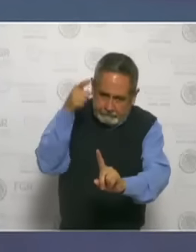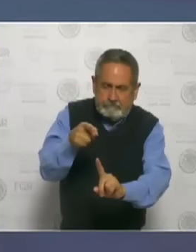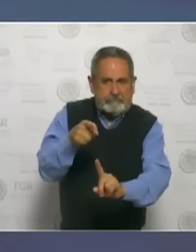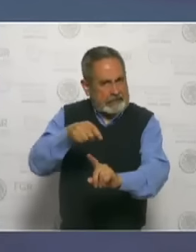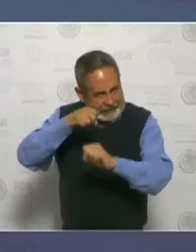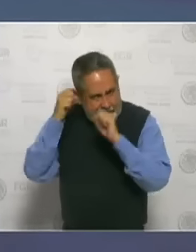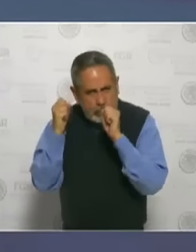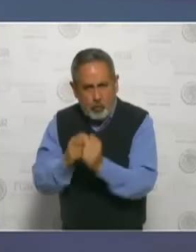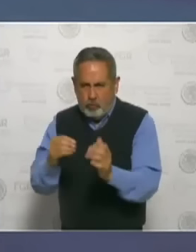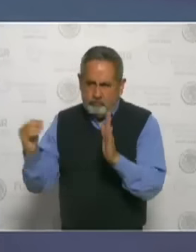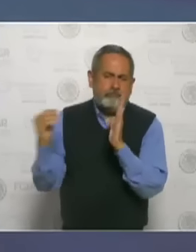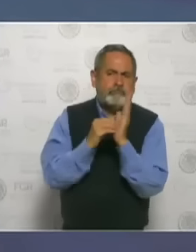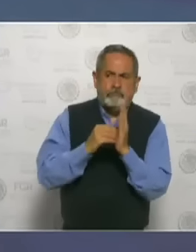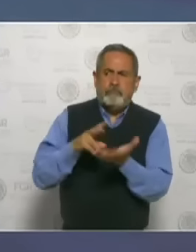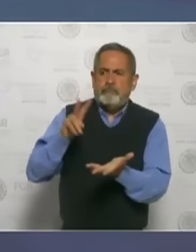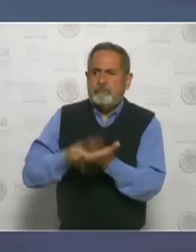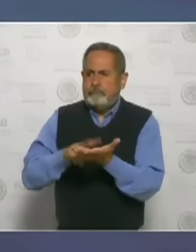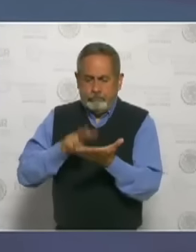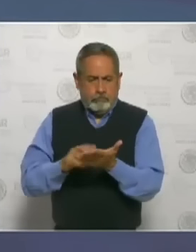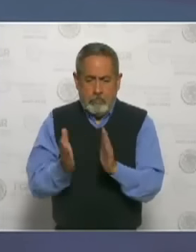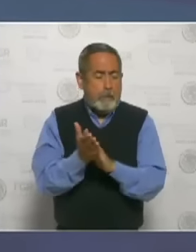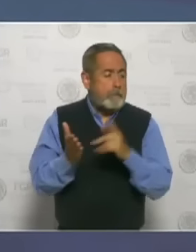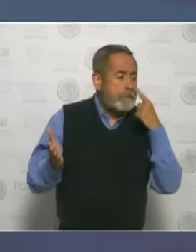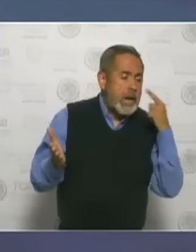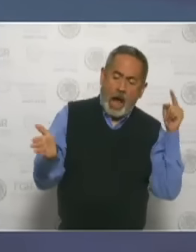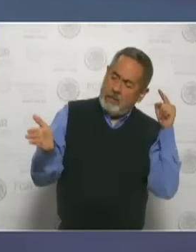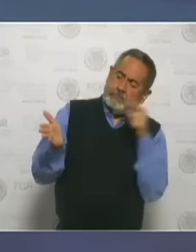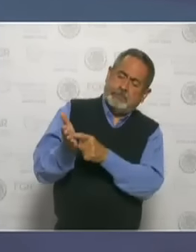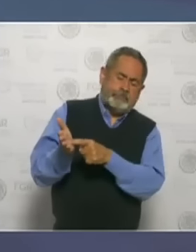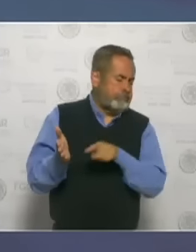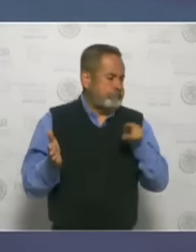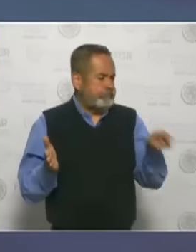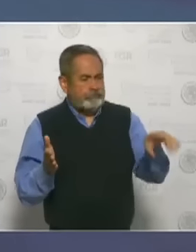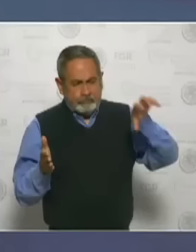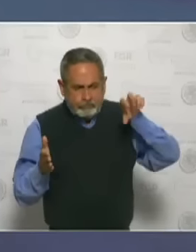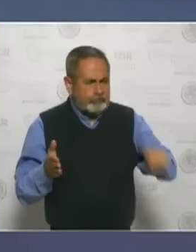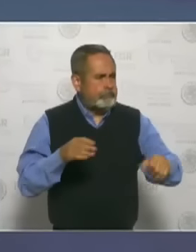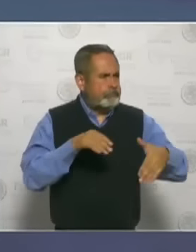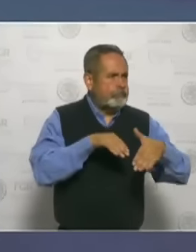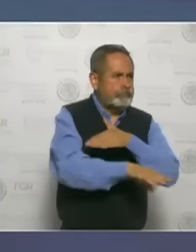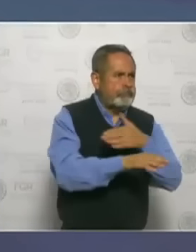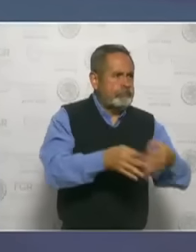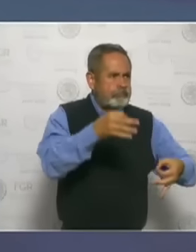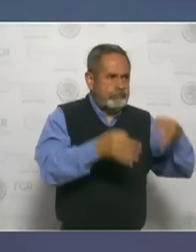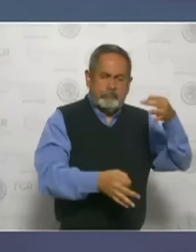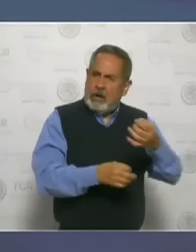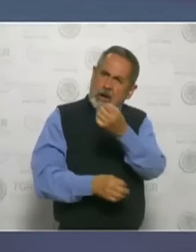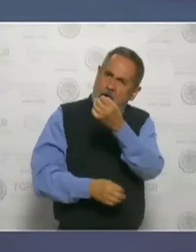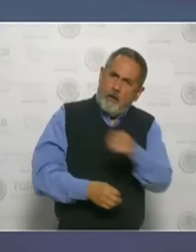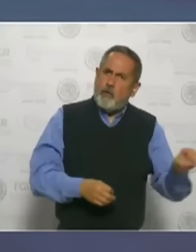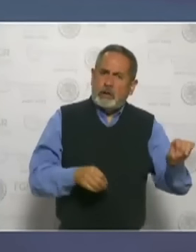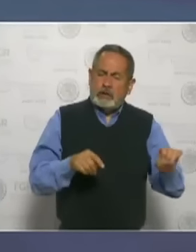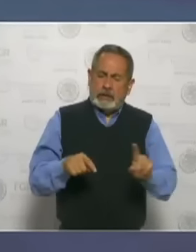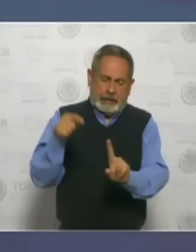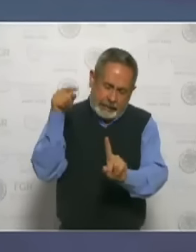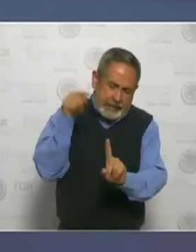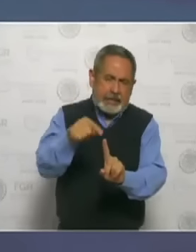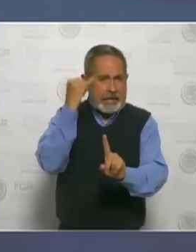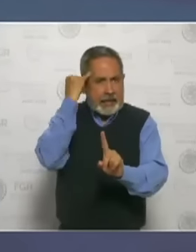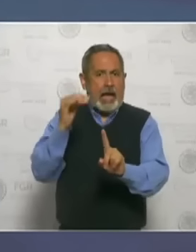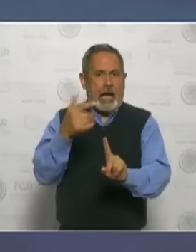como una verdadera herramienta tecnológica y procedimental obligatoria. La fiscalía tiene